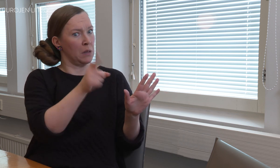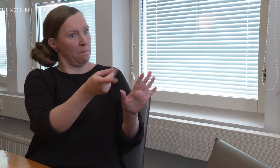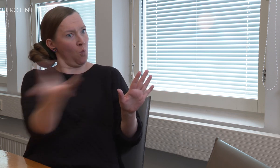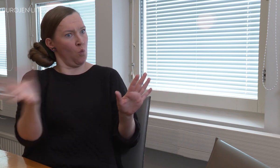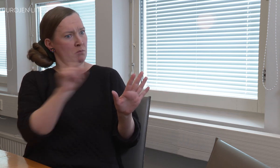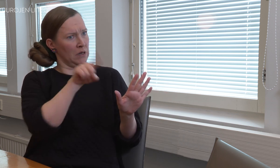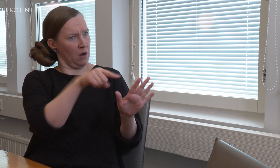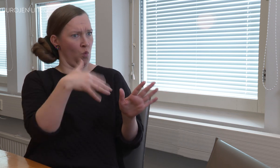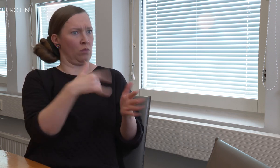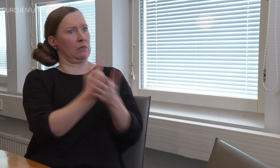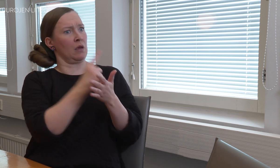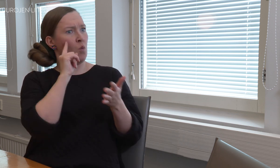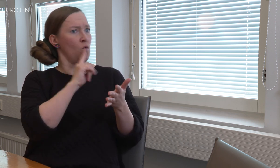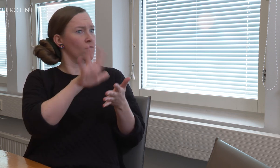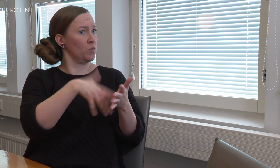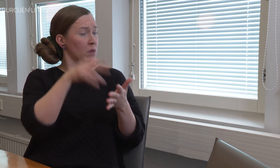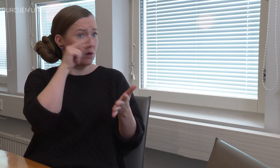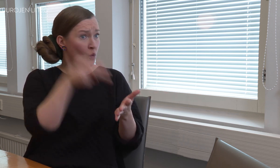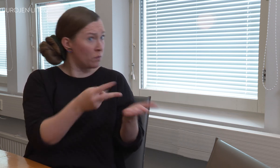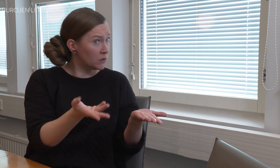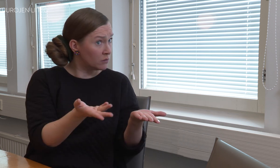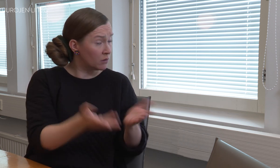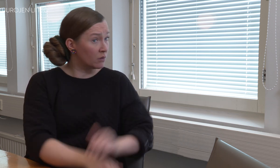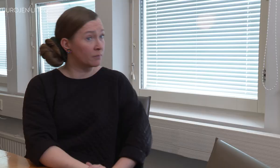Mutta onko siinä muuta erityisen tärkeää kuurojen ja viittomakielisten näkökulmasta?